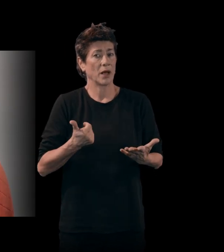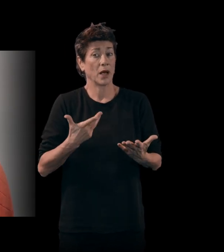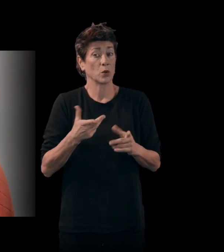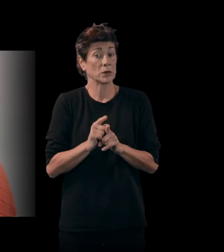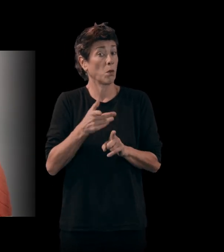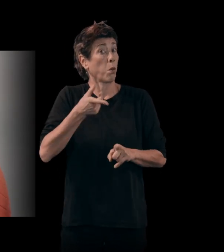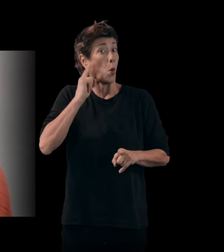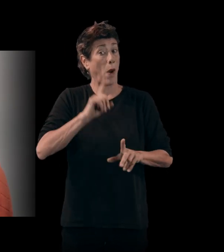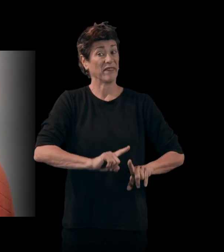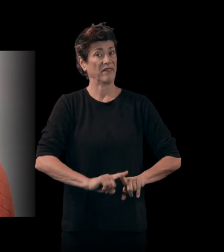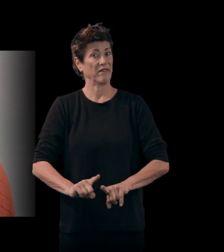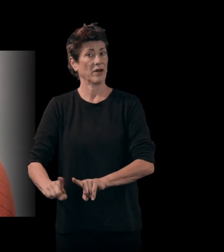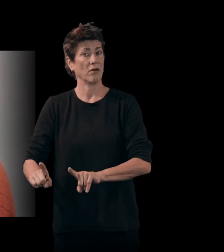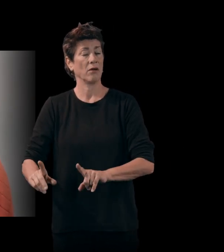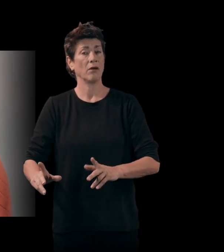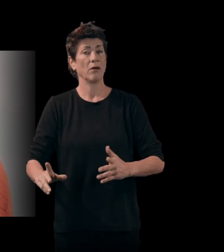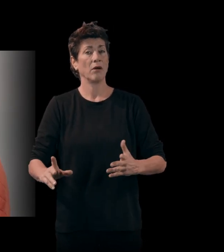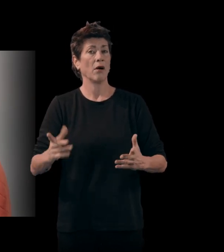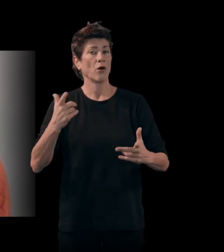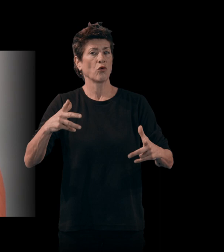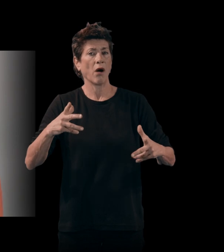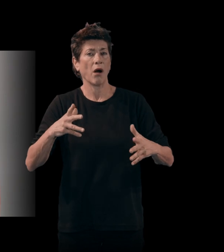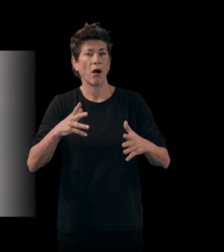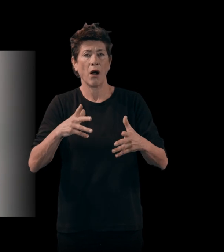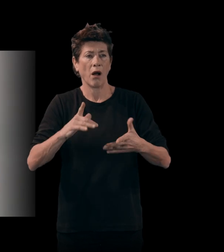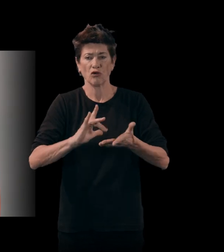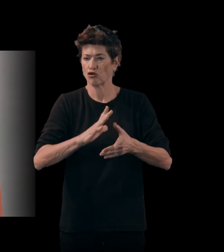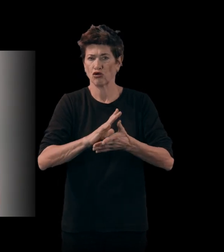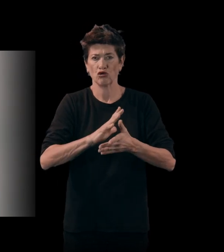L’idée est qu’on ne croit pas tout faire en même temps, je pense que c’est un problème.